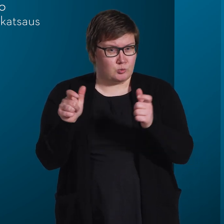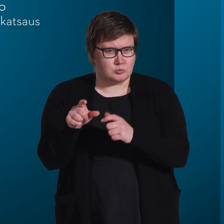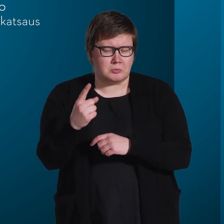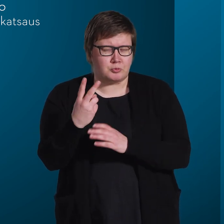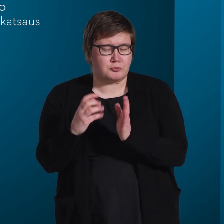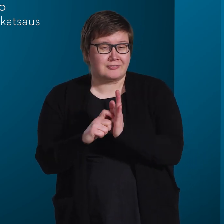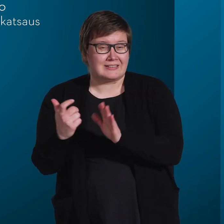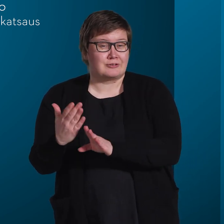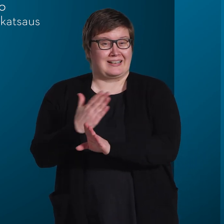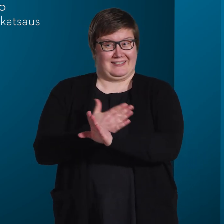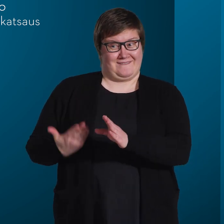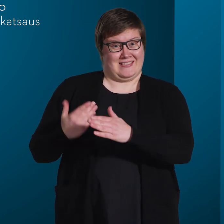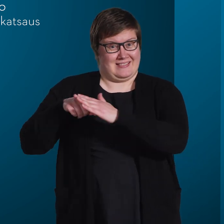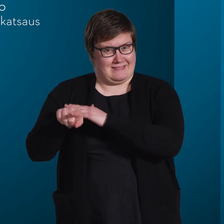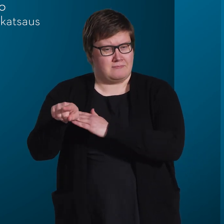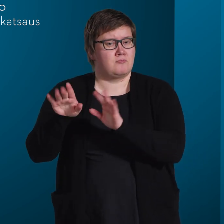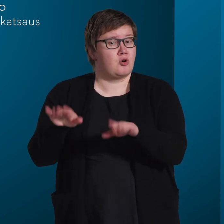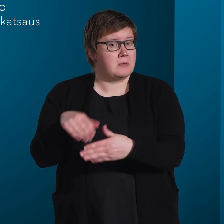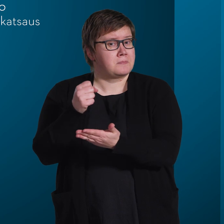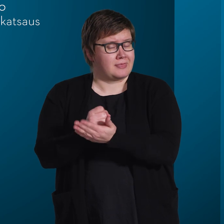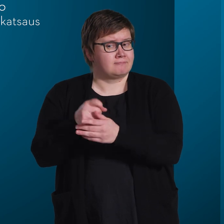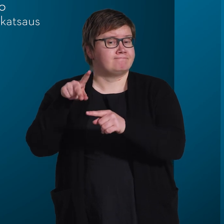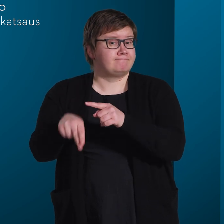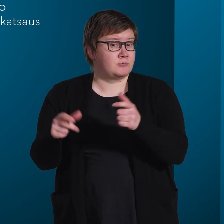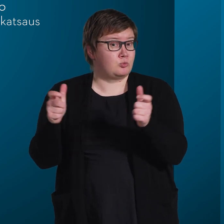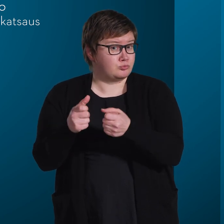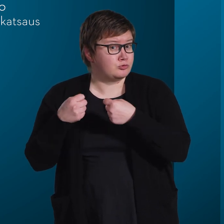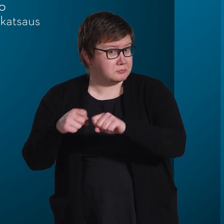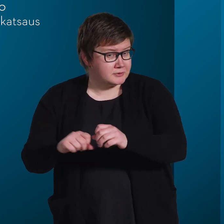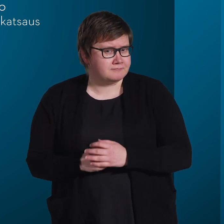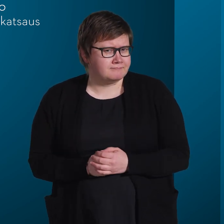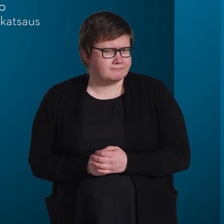muutama viikko sen jälkeen, kun yhdistyksen toiminta oli päätetty lopettaa.